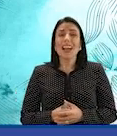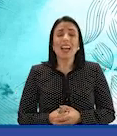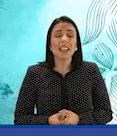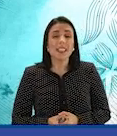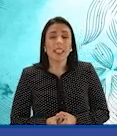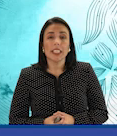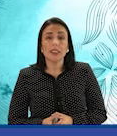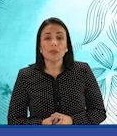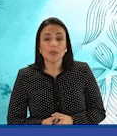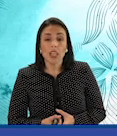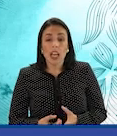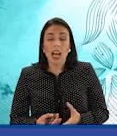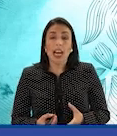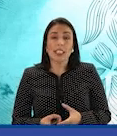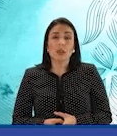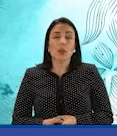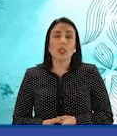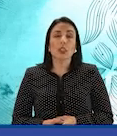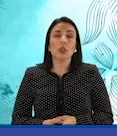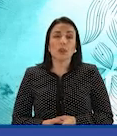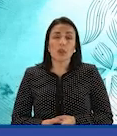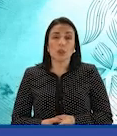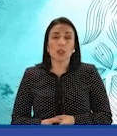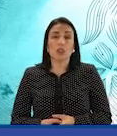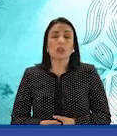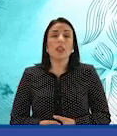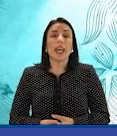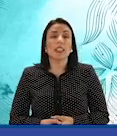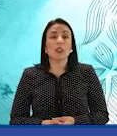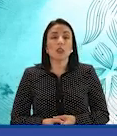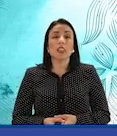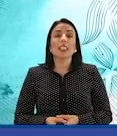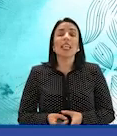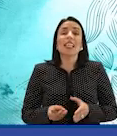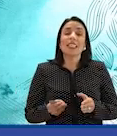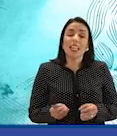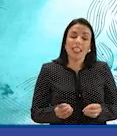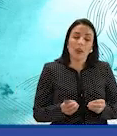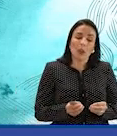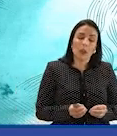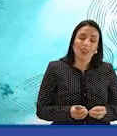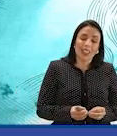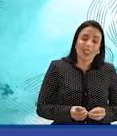a este proyecto de presupuesto. Entonces tiene que haber una,